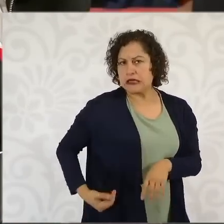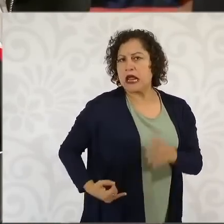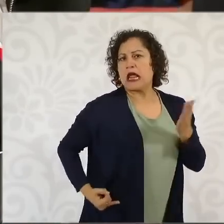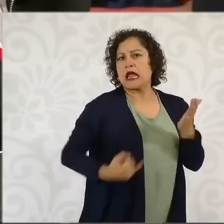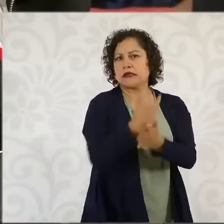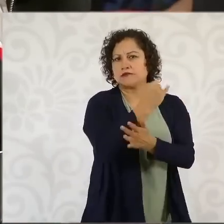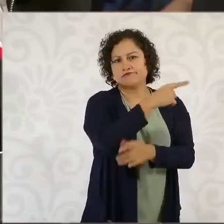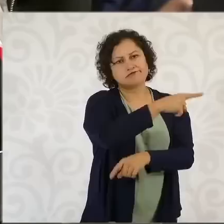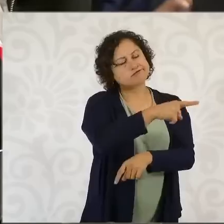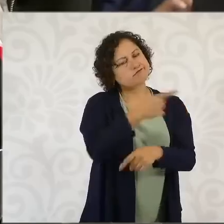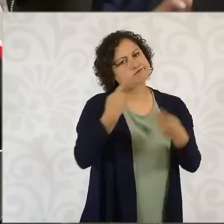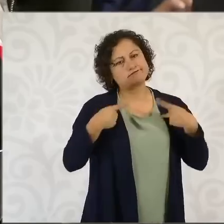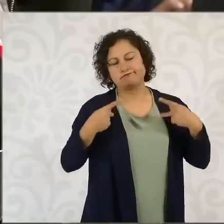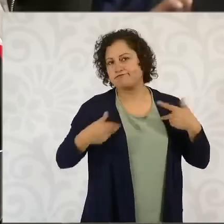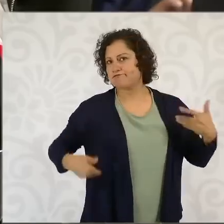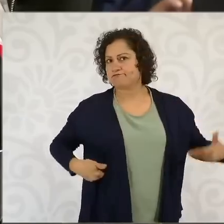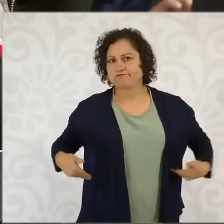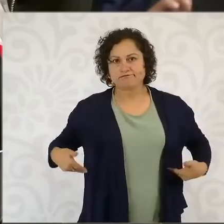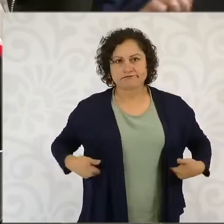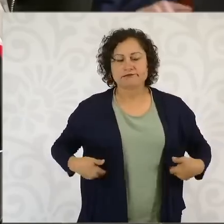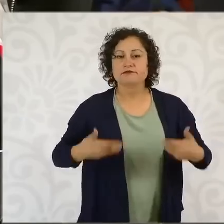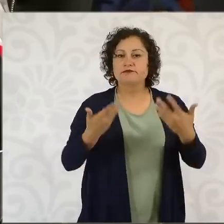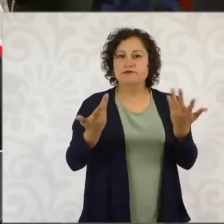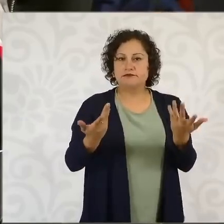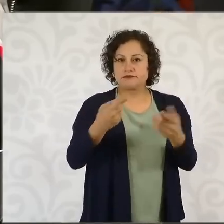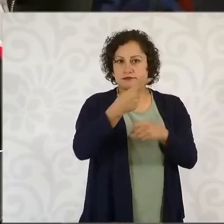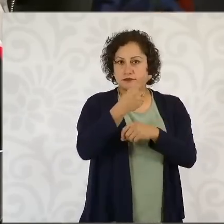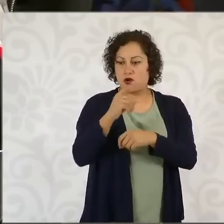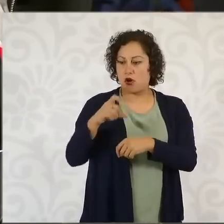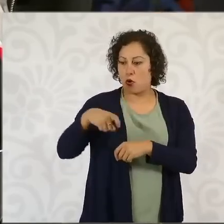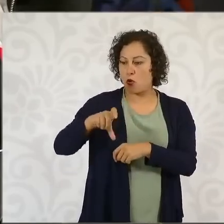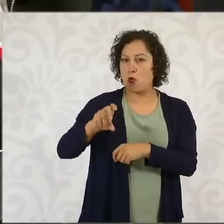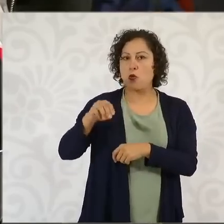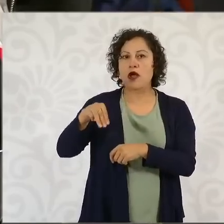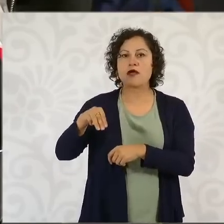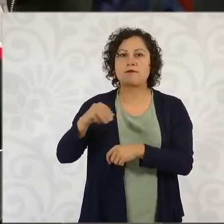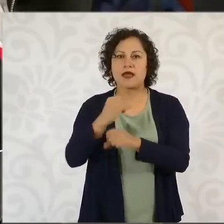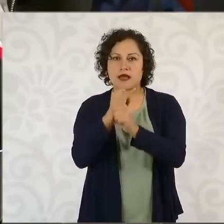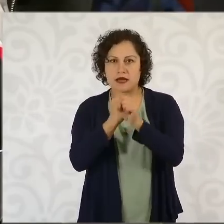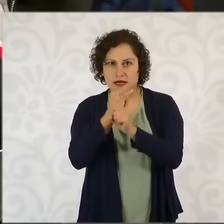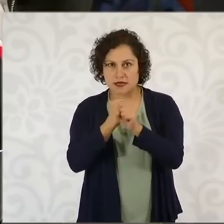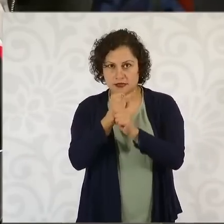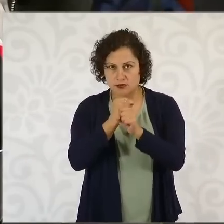acuerdo con una encuesta de qm estudios publicada en el araldo de México Pues hay un amplio respaldo